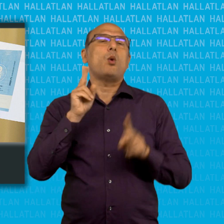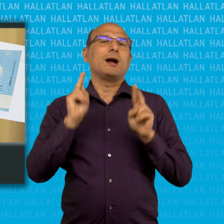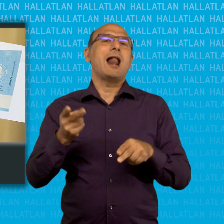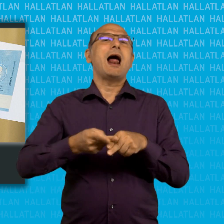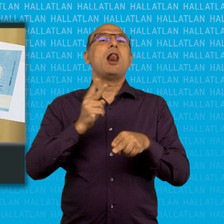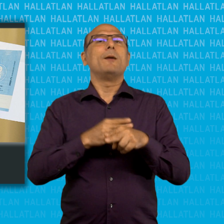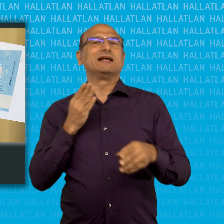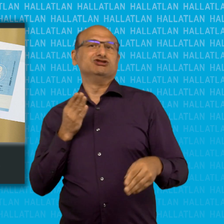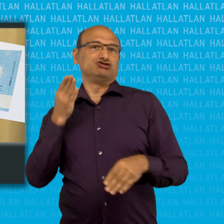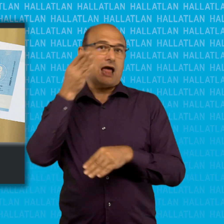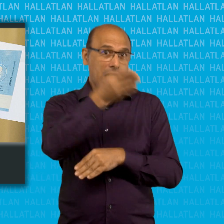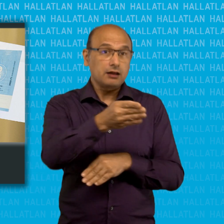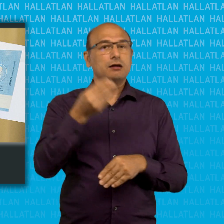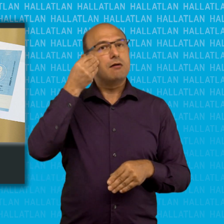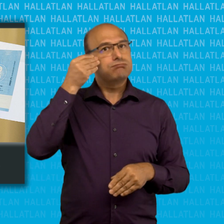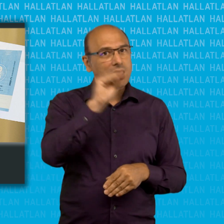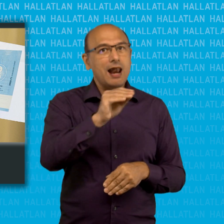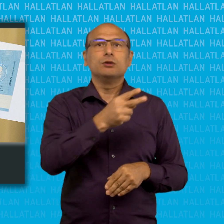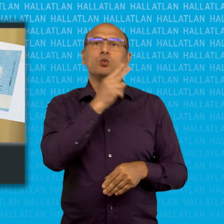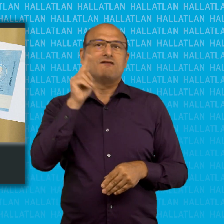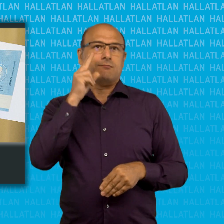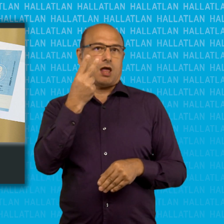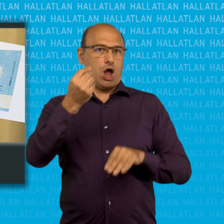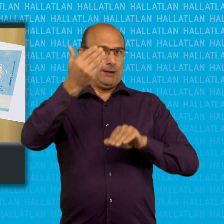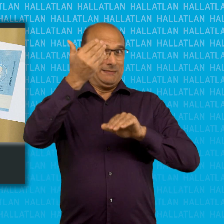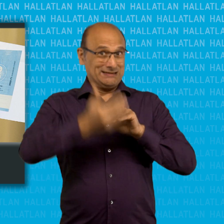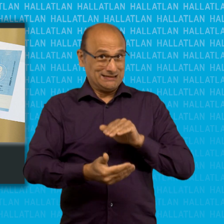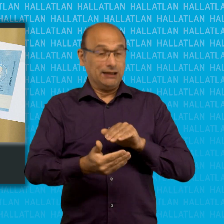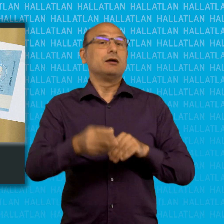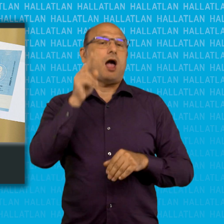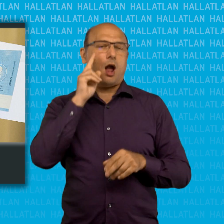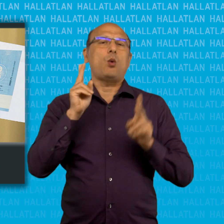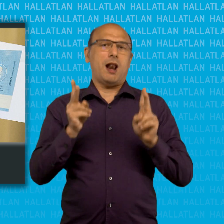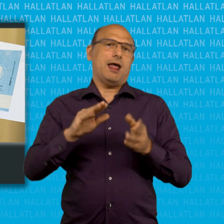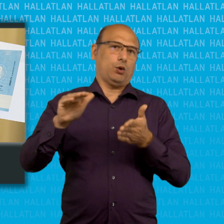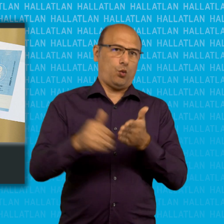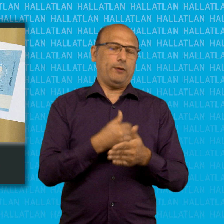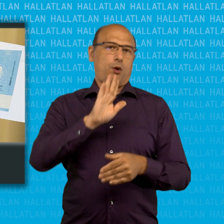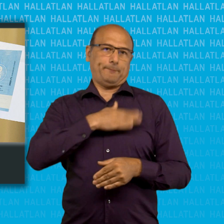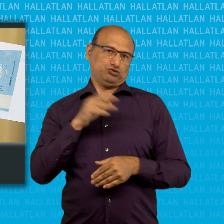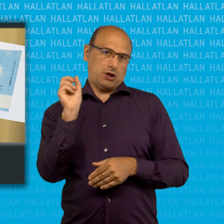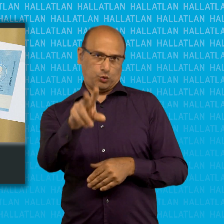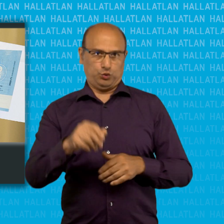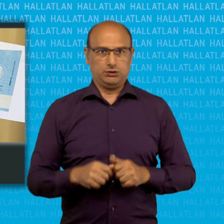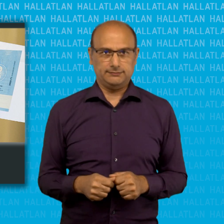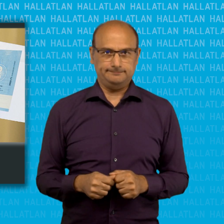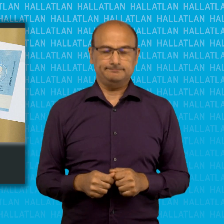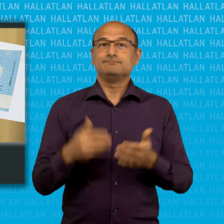akkor a Magyar Államkincstártól kérhet az érintett ismételt kézbesítést november 30-ig.